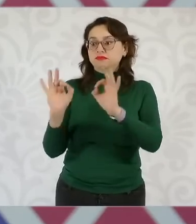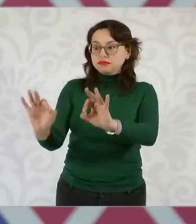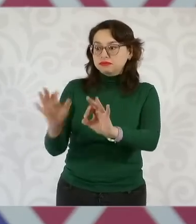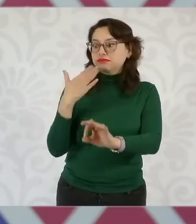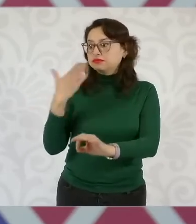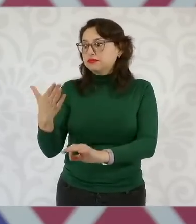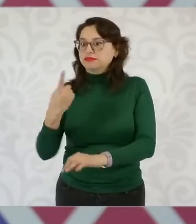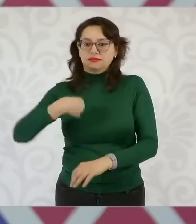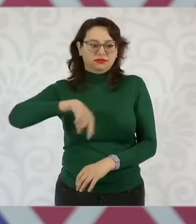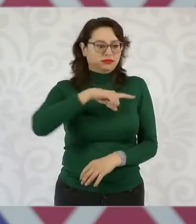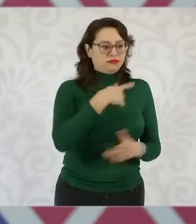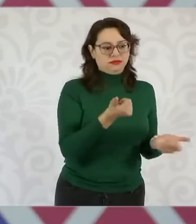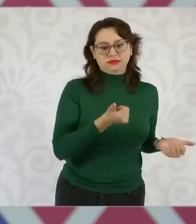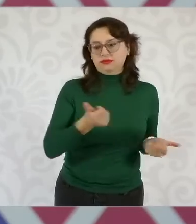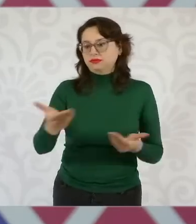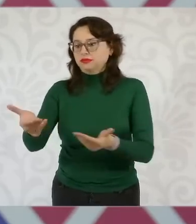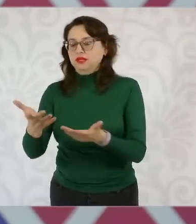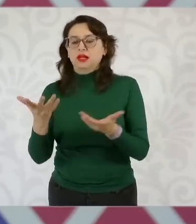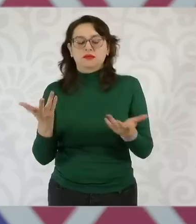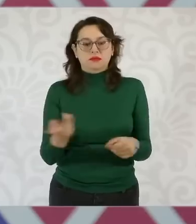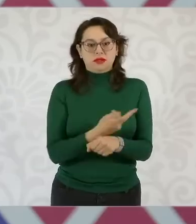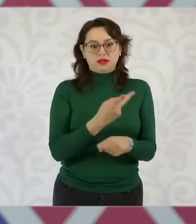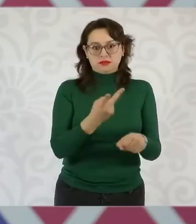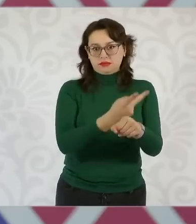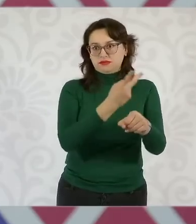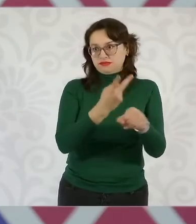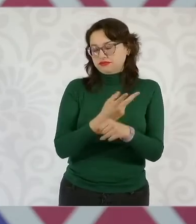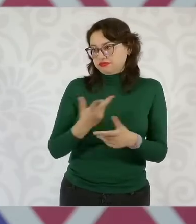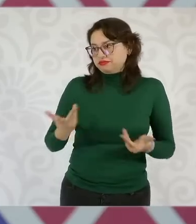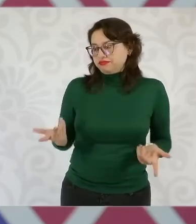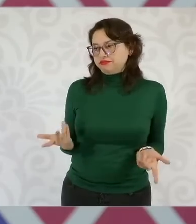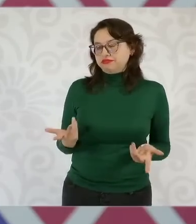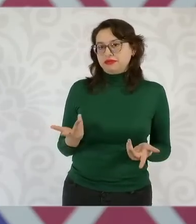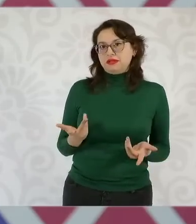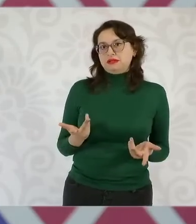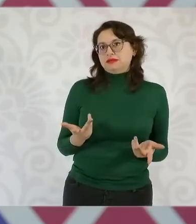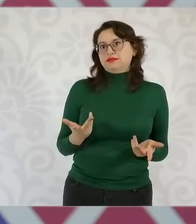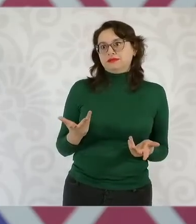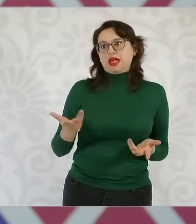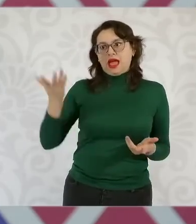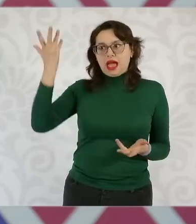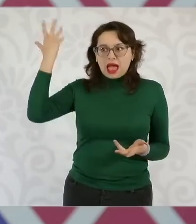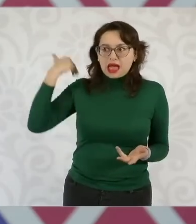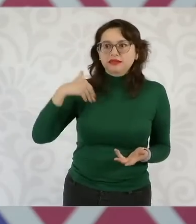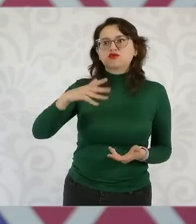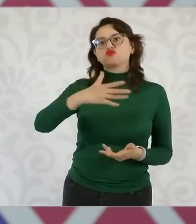les comentaba el consumidor está cambiando y Y si Y pues la manera tradicional de que se compraba